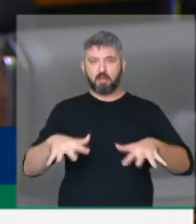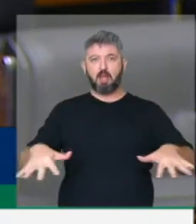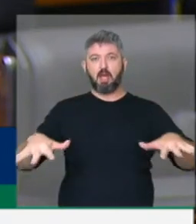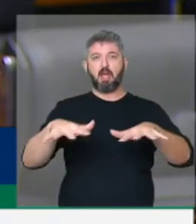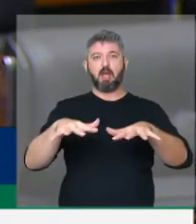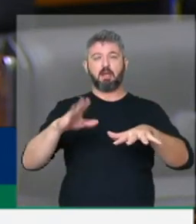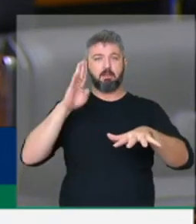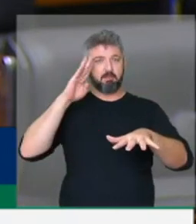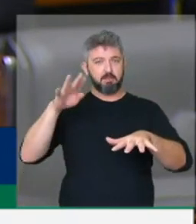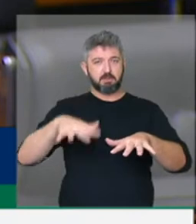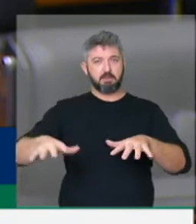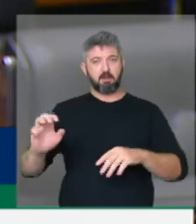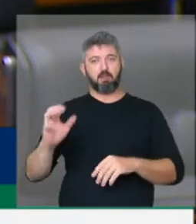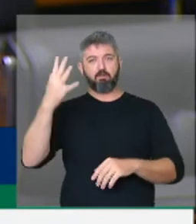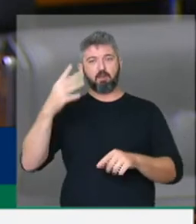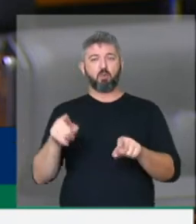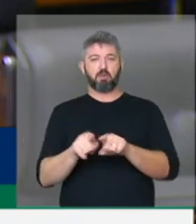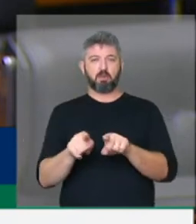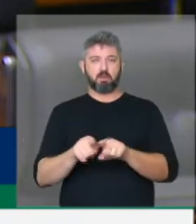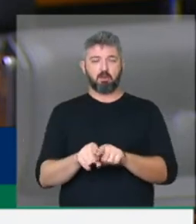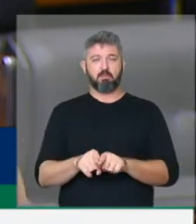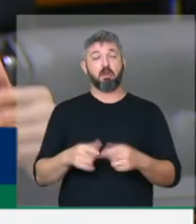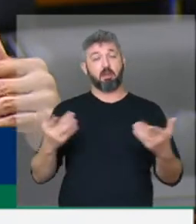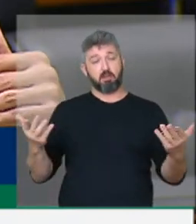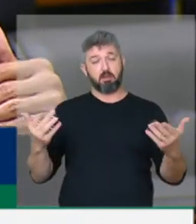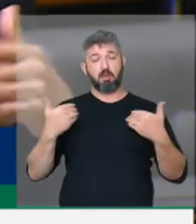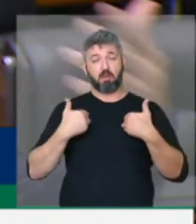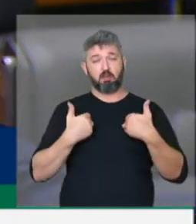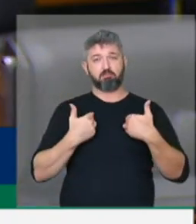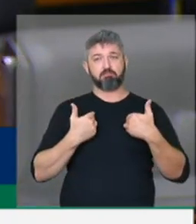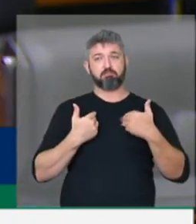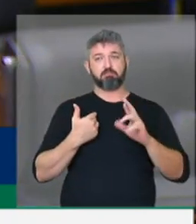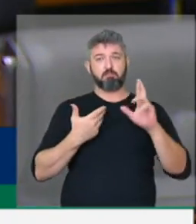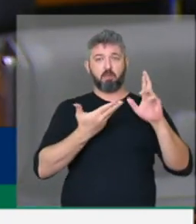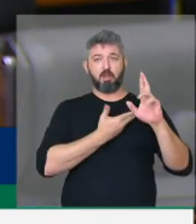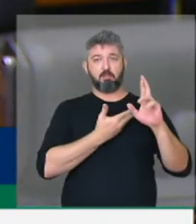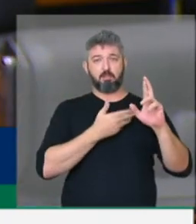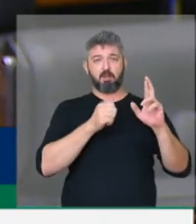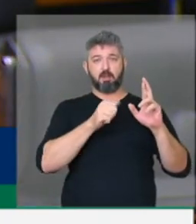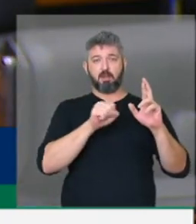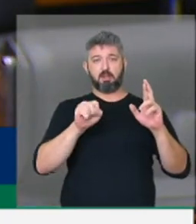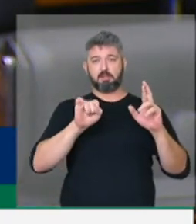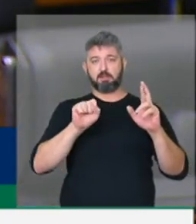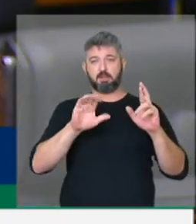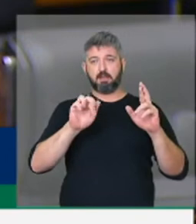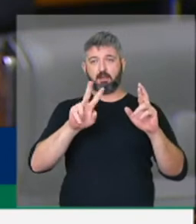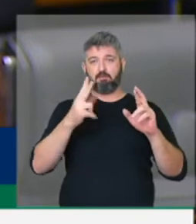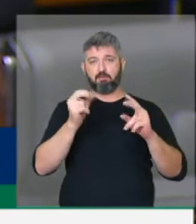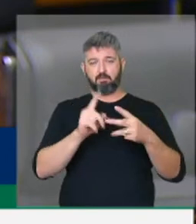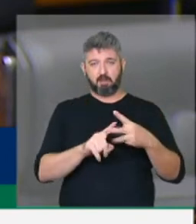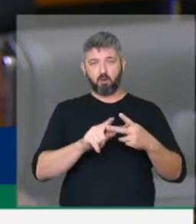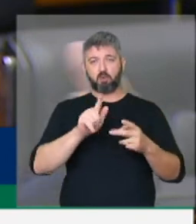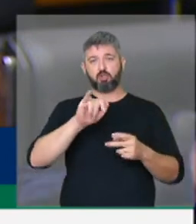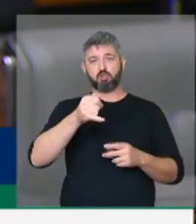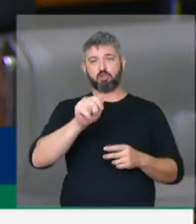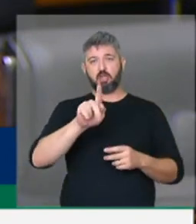ÁREA DE EVENTOS. ENTÃO EU VENHO AQUI... EM NOME DO MEU AMIGO AS IR CARVALHO, THIAGO JAGA RECIBO, JOÃO PAULO, MARCELO E TANTOS OUTROS AQUI